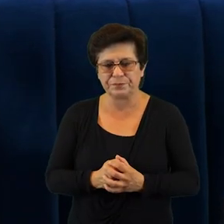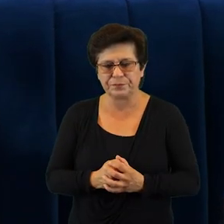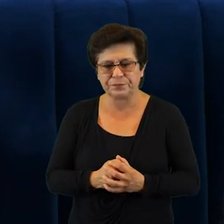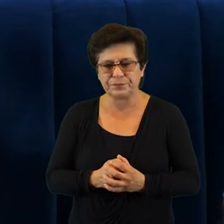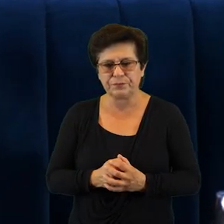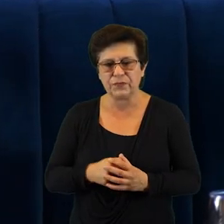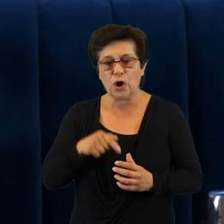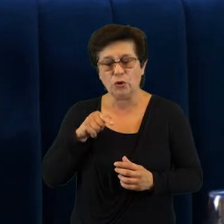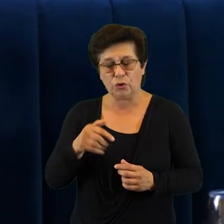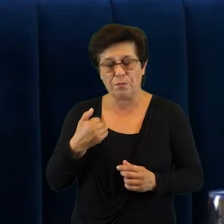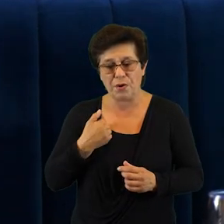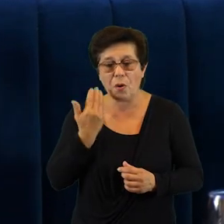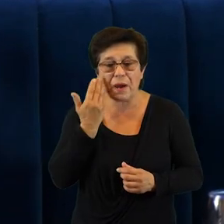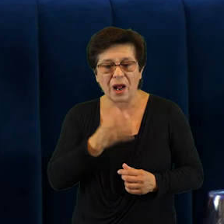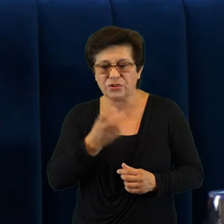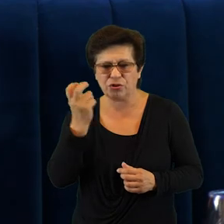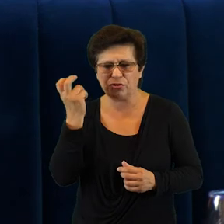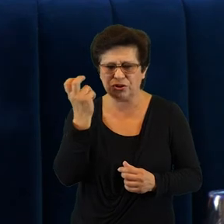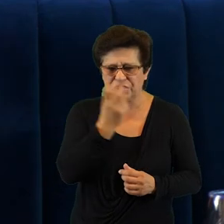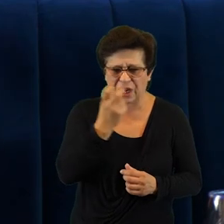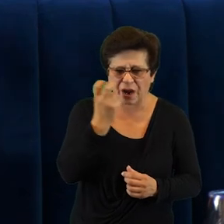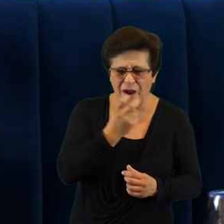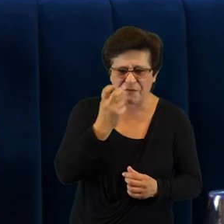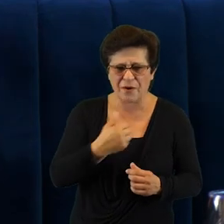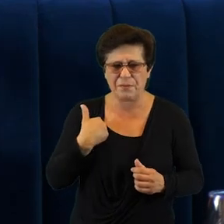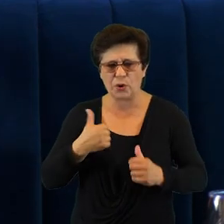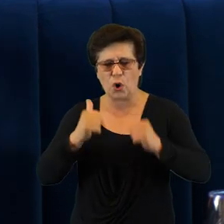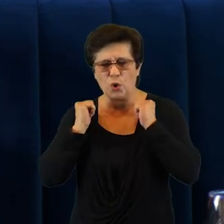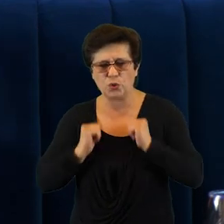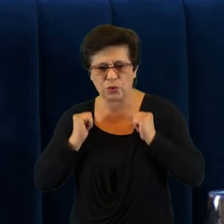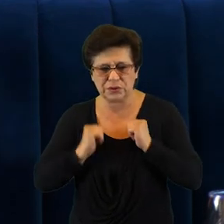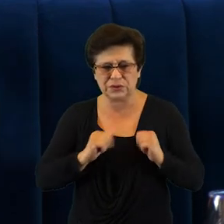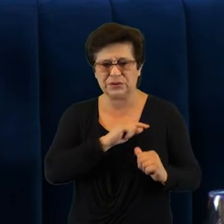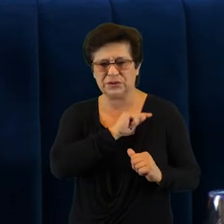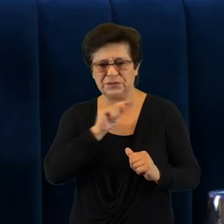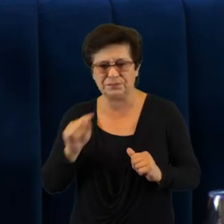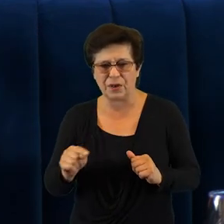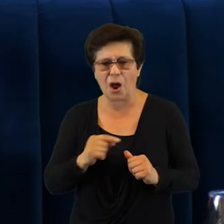to było bardzo ciekawe, ruch futurystów, bardzo znakomici poeci.